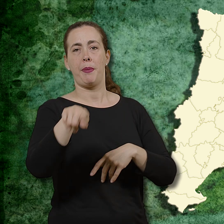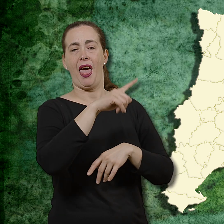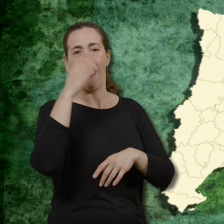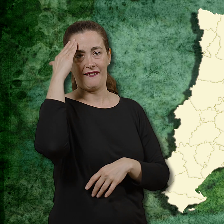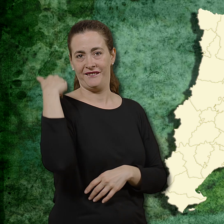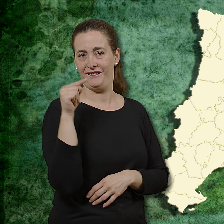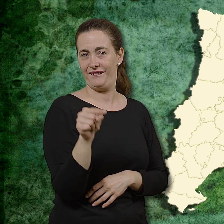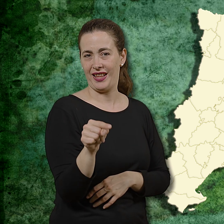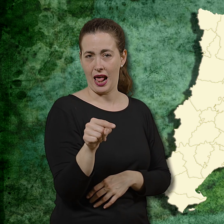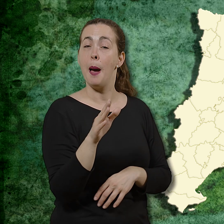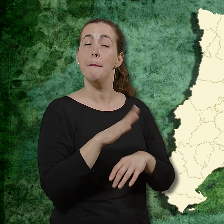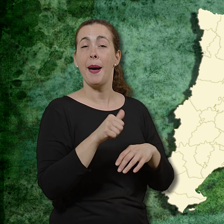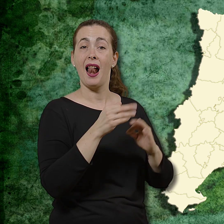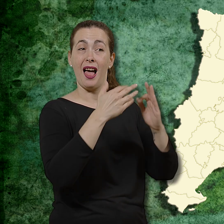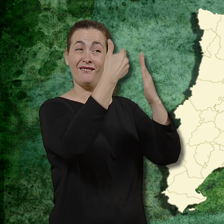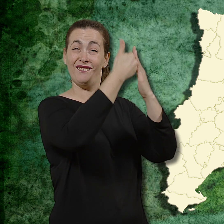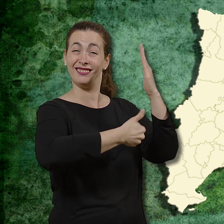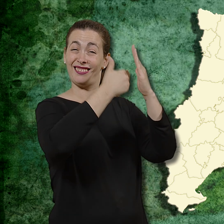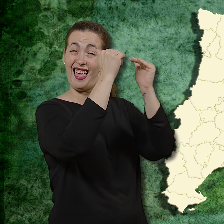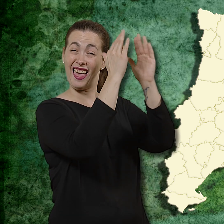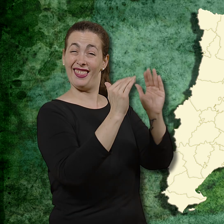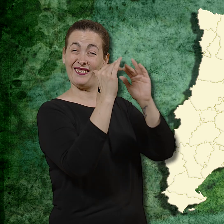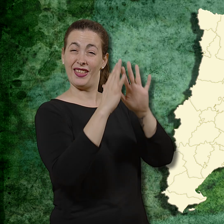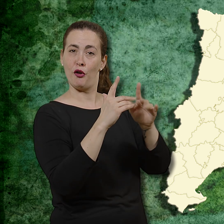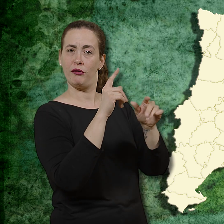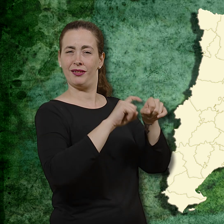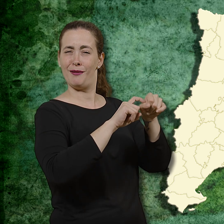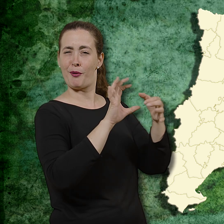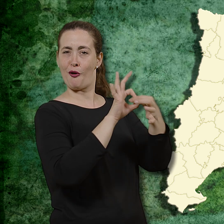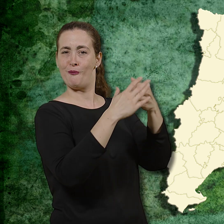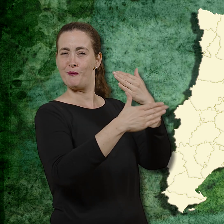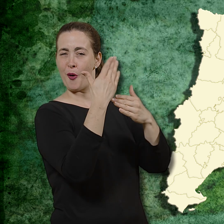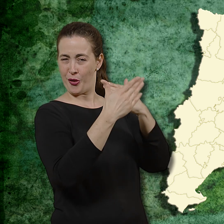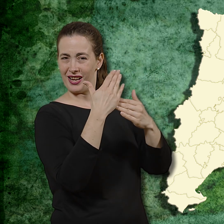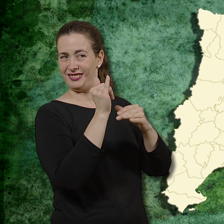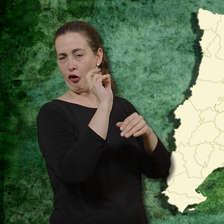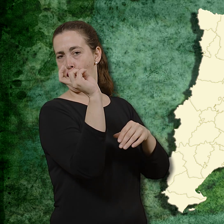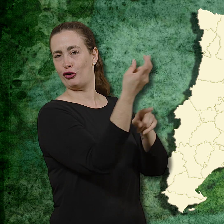per contemplar les façanes modernistes i altres edificis.